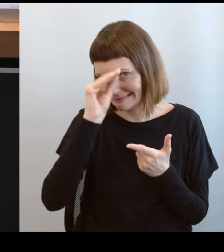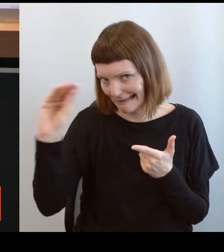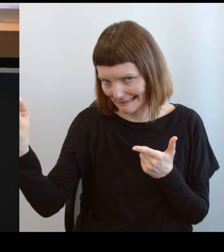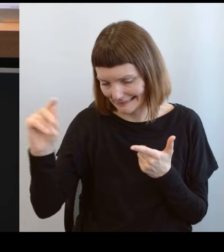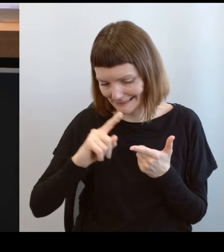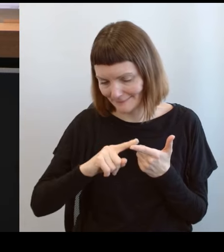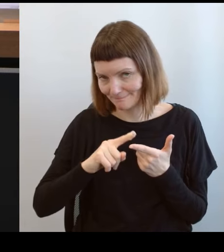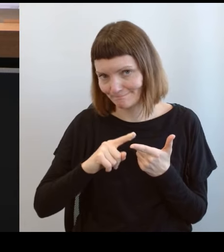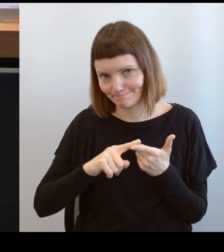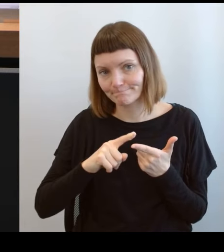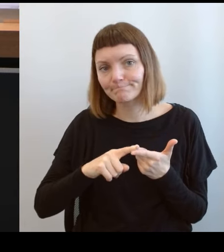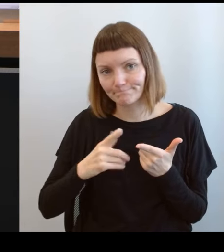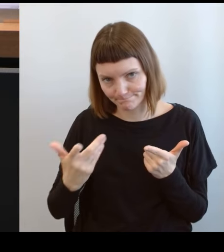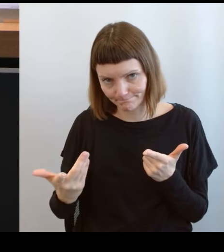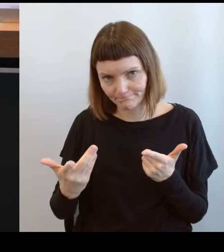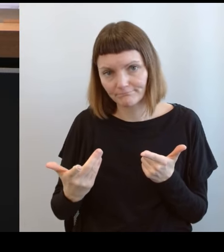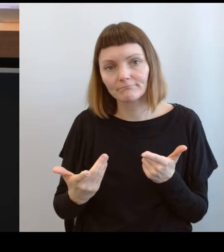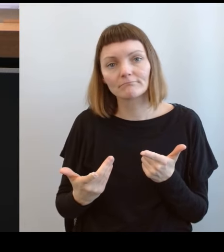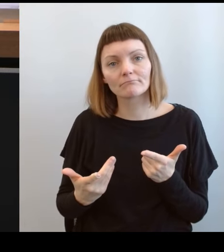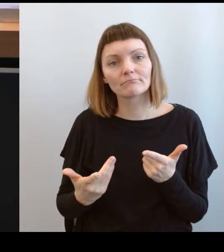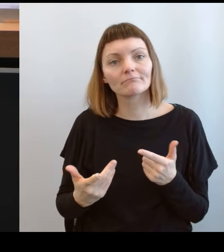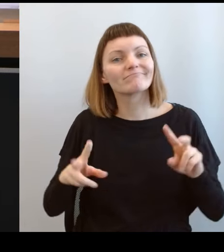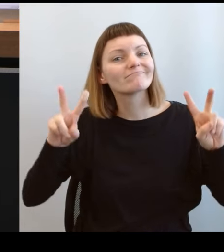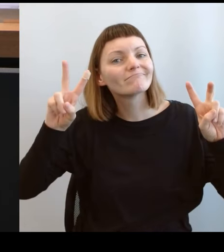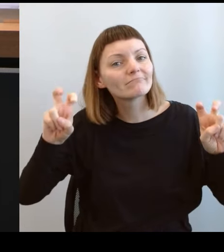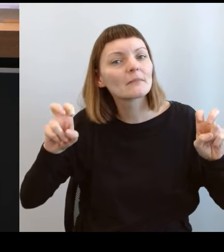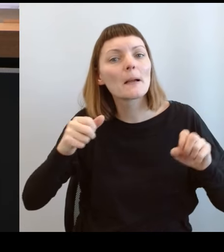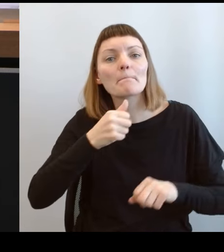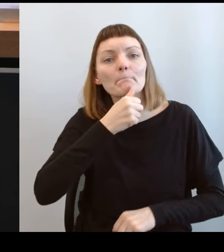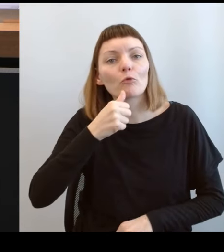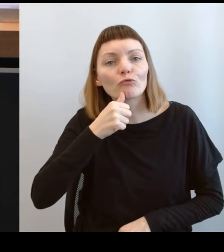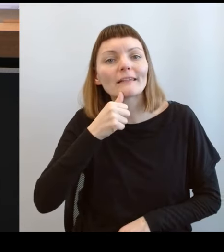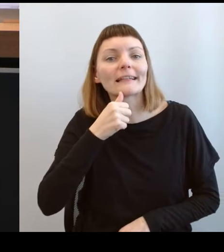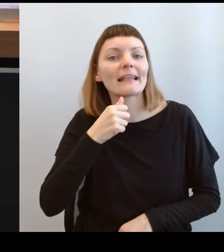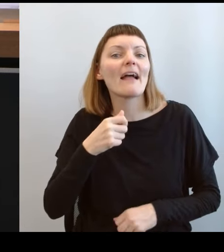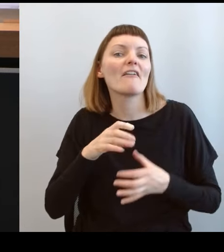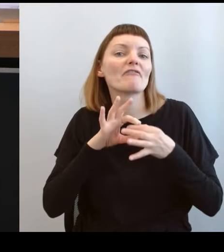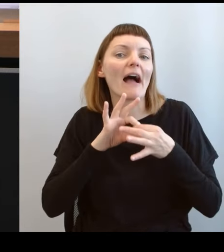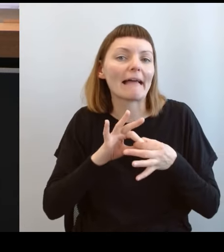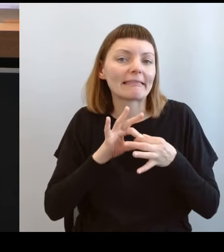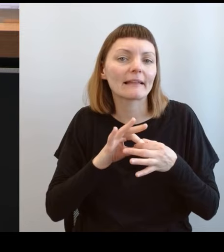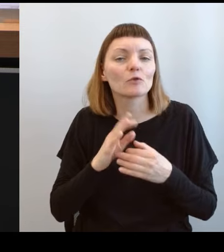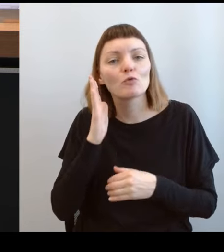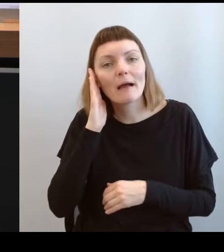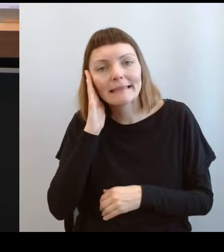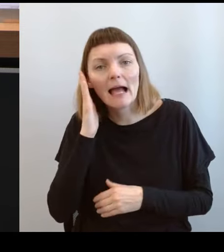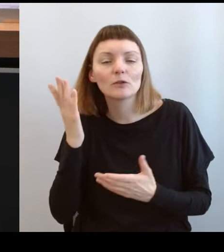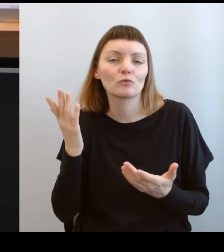"beruflich veranlassten Übernachtungen Gegenstand der Aufwandsteuer sein können. Wir können also endlich die